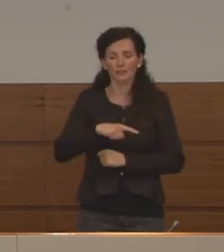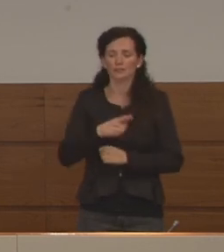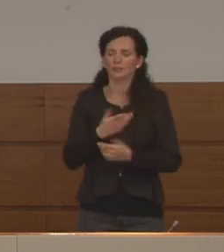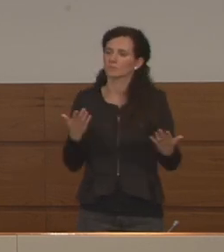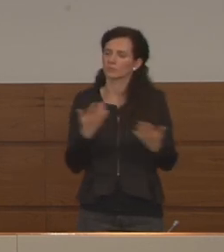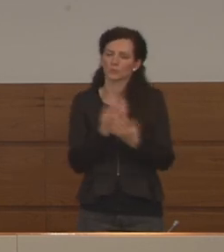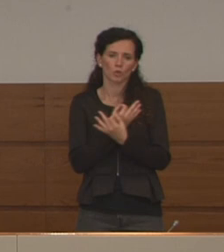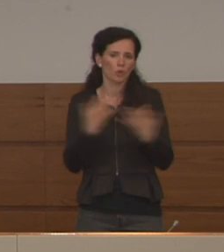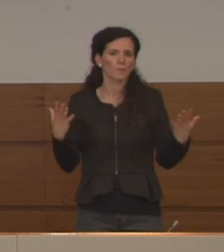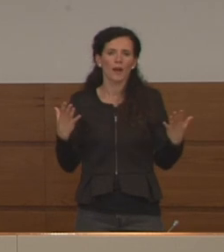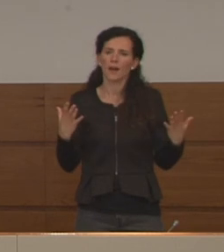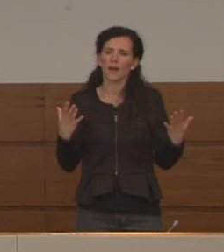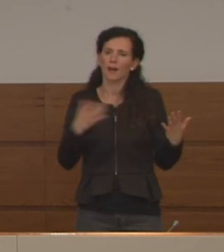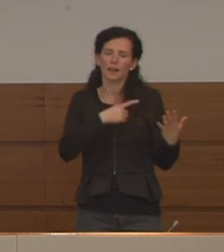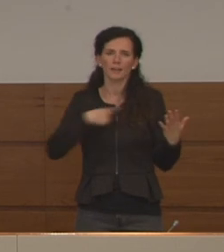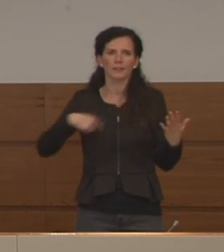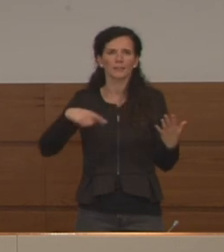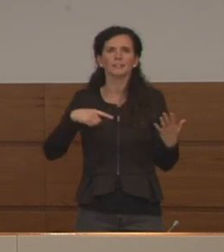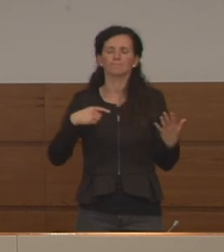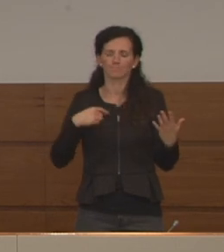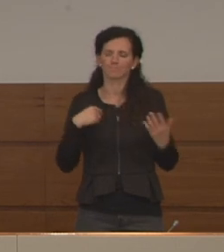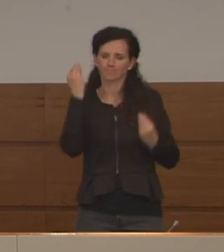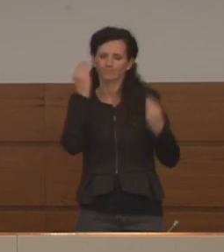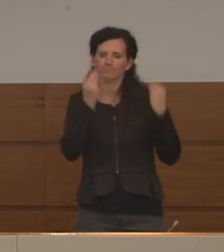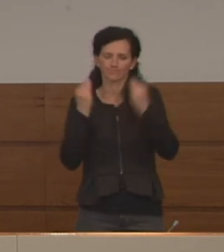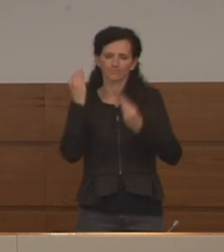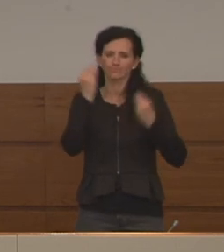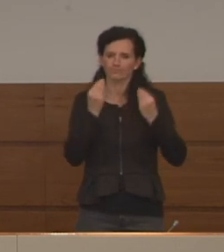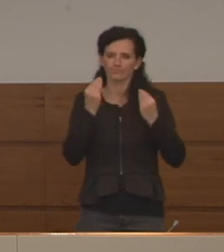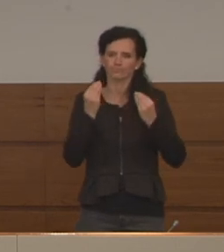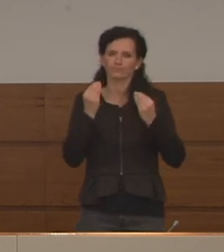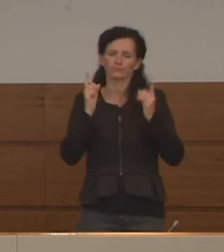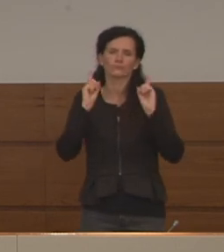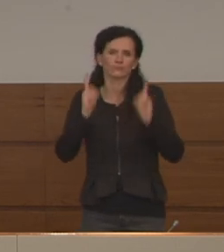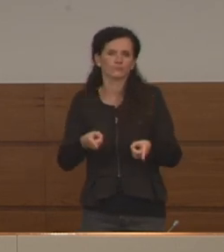pendere da una parte o dall'altra la riattivazione, per quanto riguarda